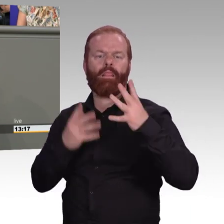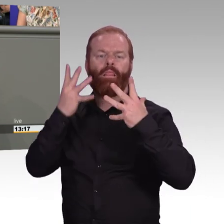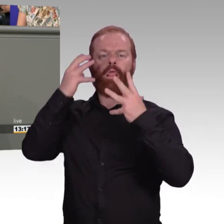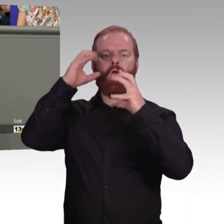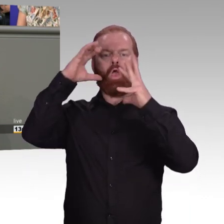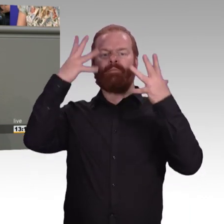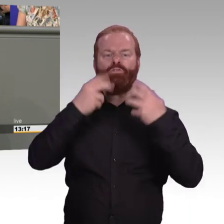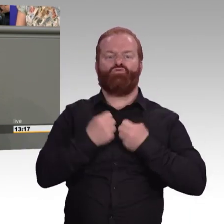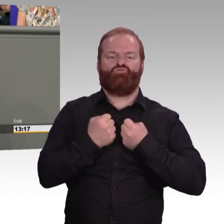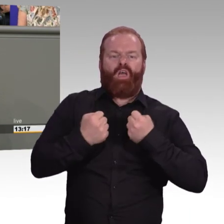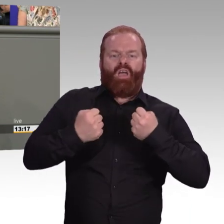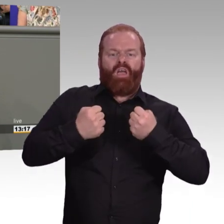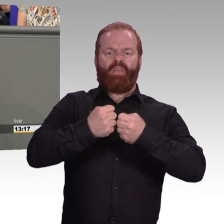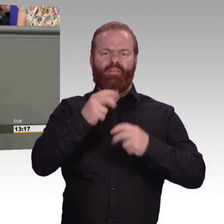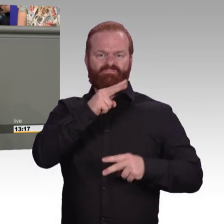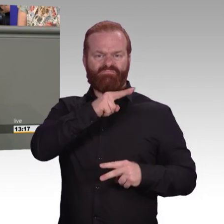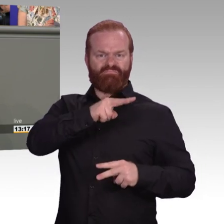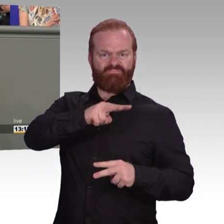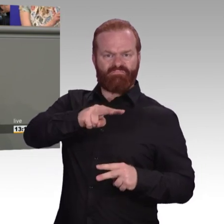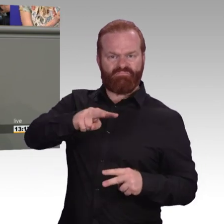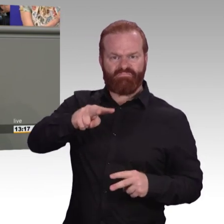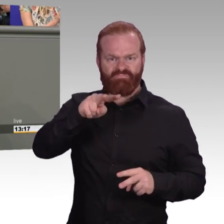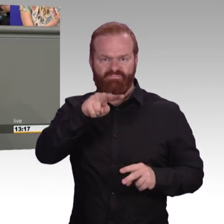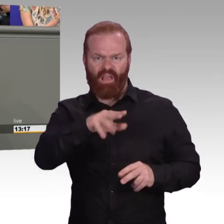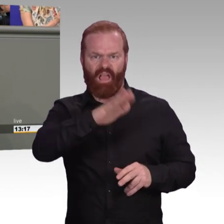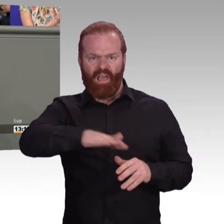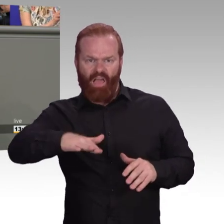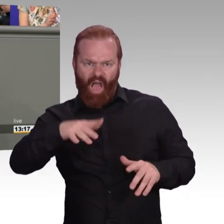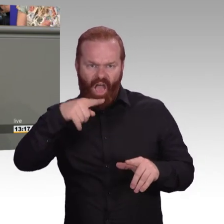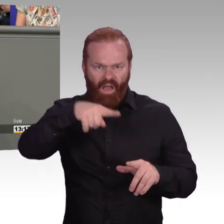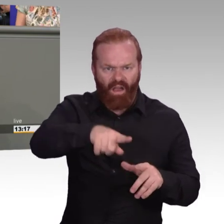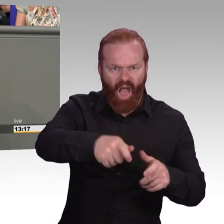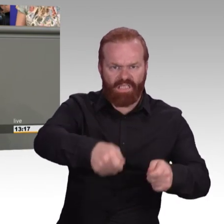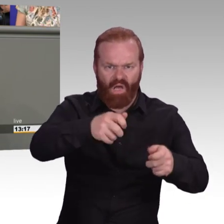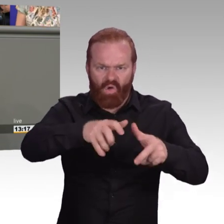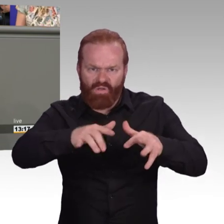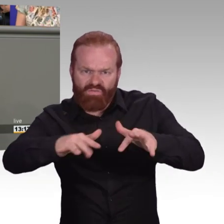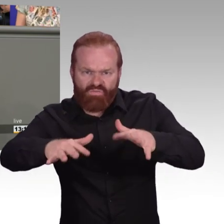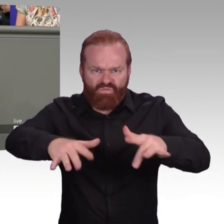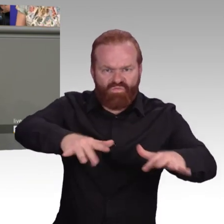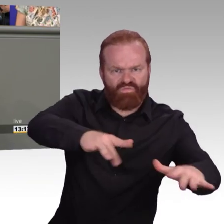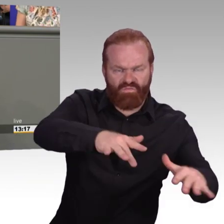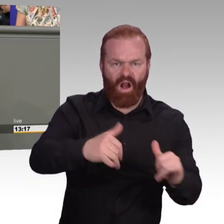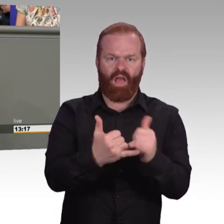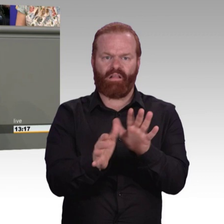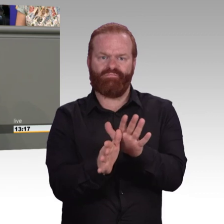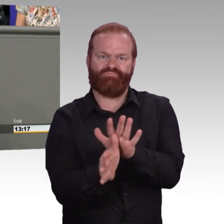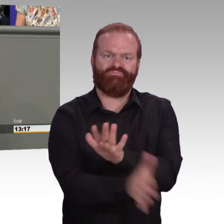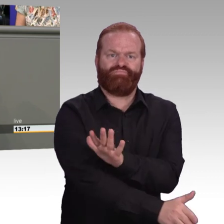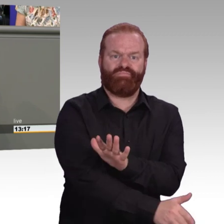Über ihre Betätigung wacht die staatliche Gemeinschaft. Der Staat hat also eine reine Wächterfunktion. Er muss eingreifen, wenn Eltern versagen.